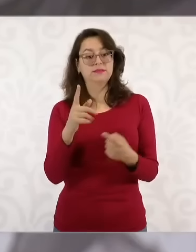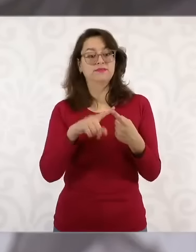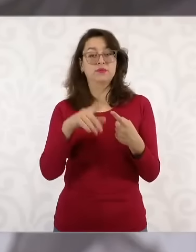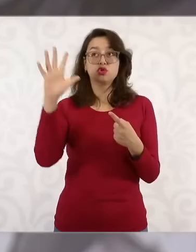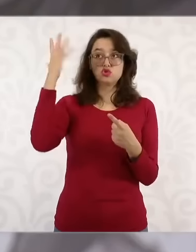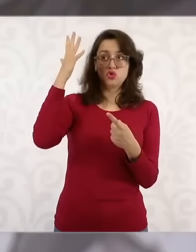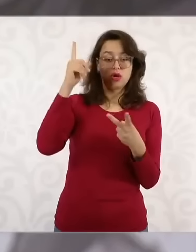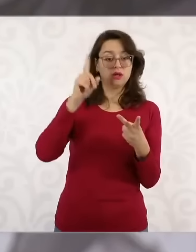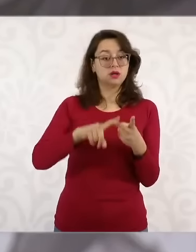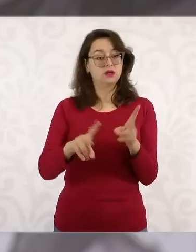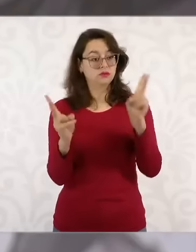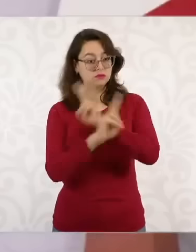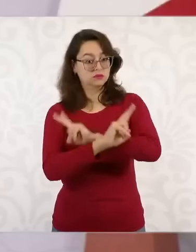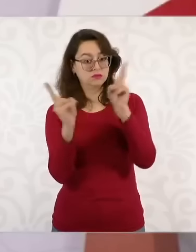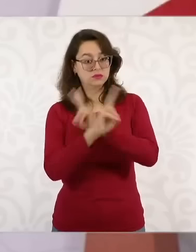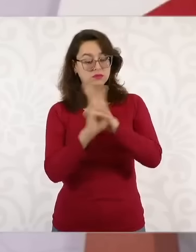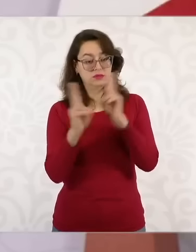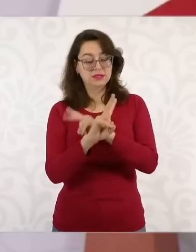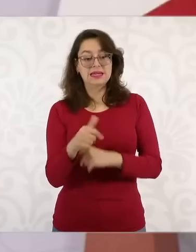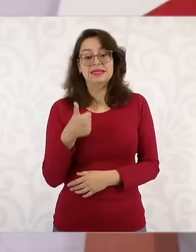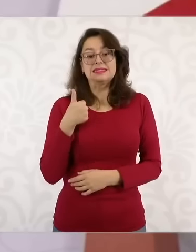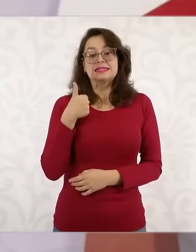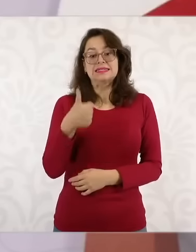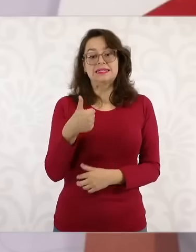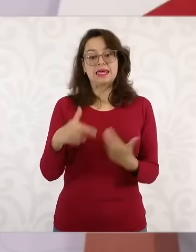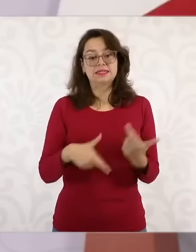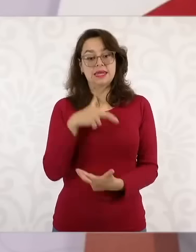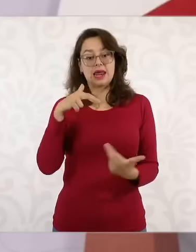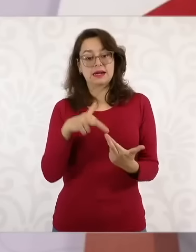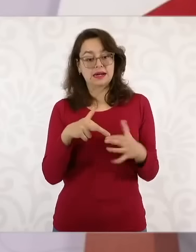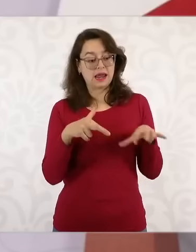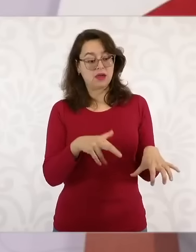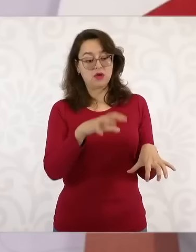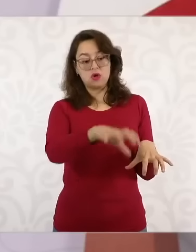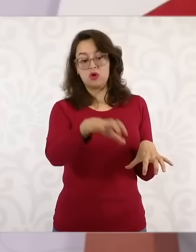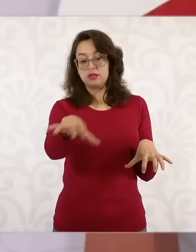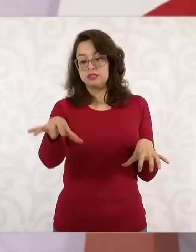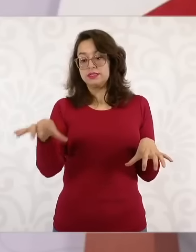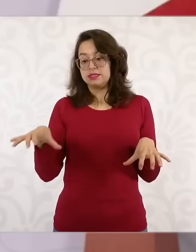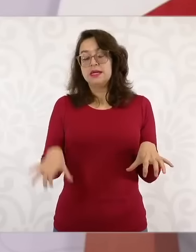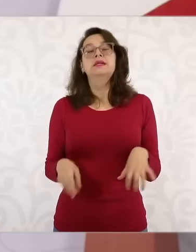eólica a lo largo de seis regiones del país donde se necesita reforzar la infraestructura eléctrica